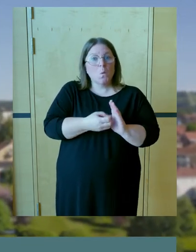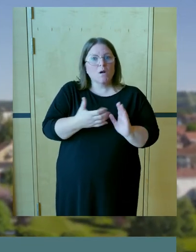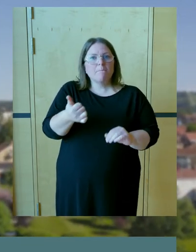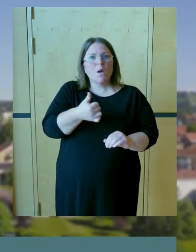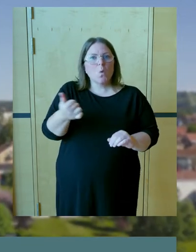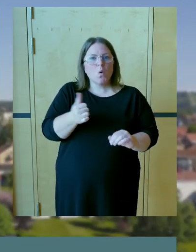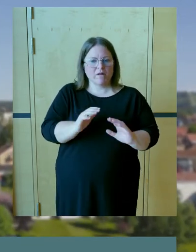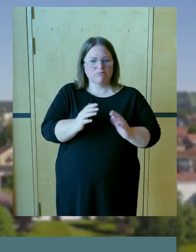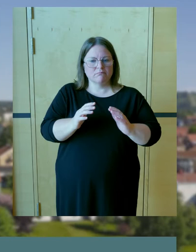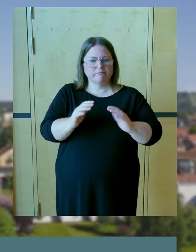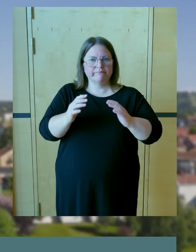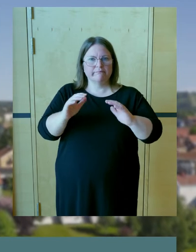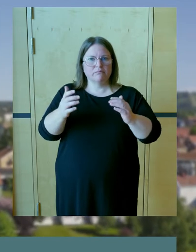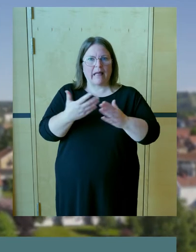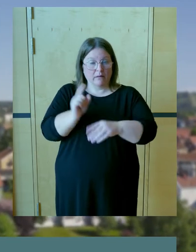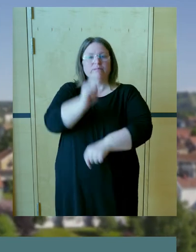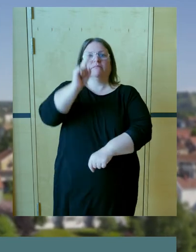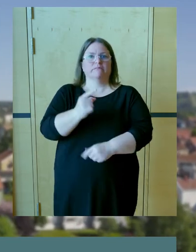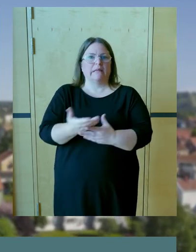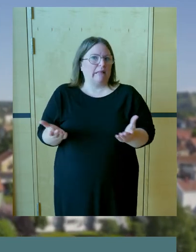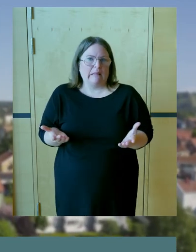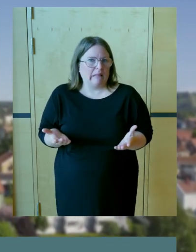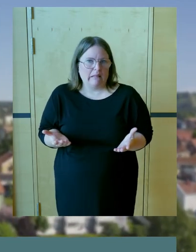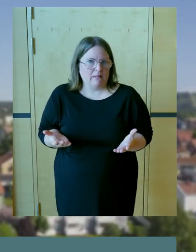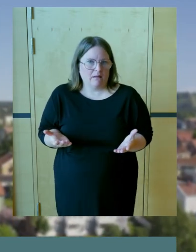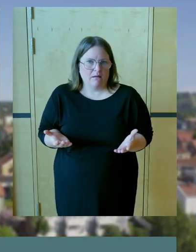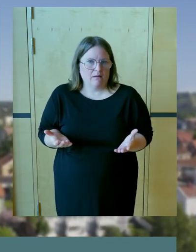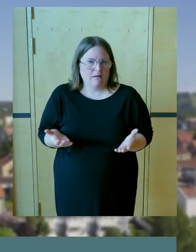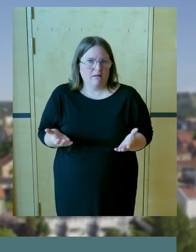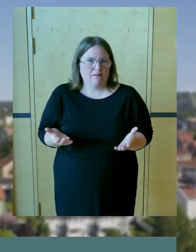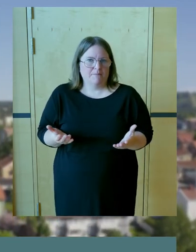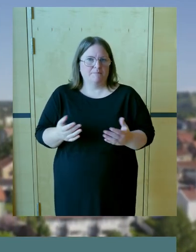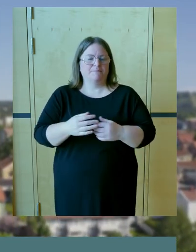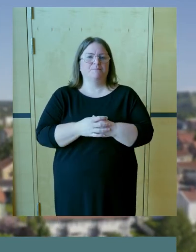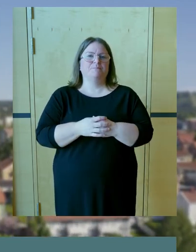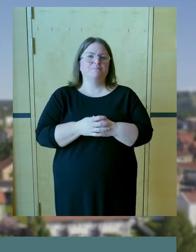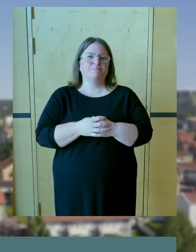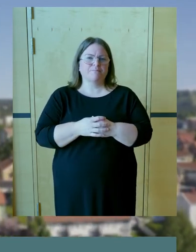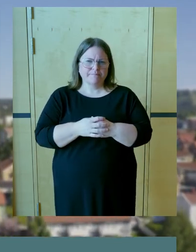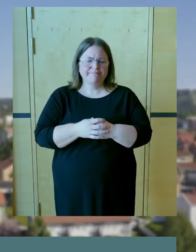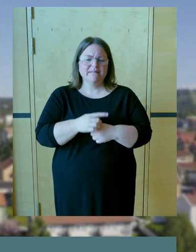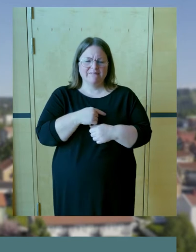Nu finns det platser som inte fanns igår en kurva Och det är när börjar den 14 peka uppåt